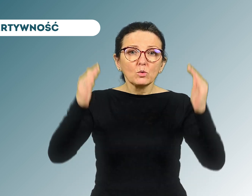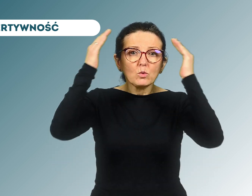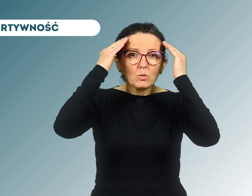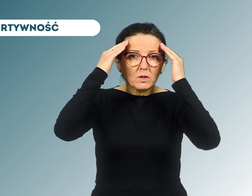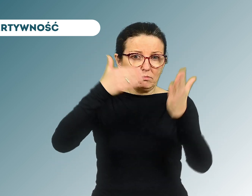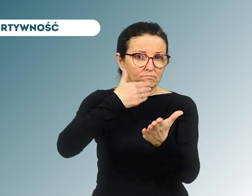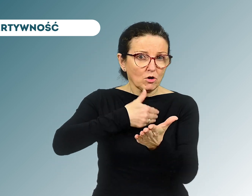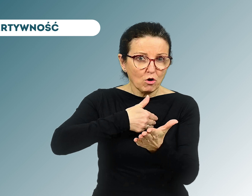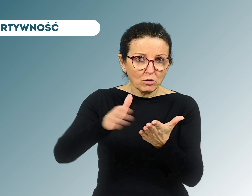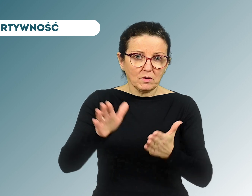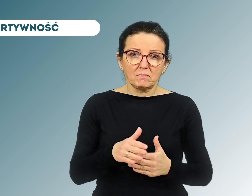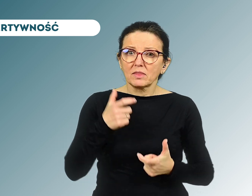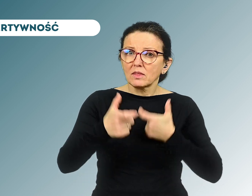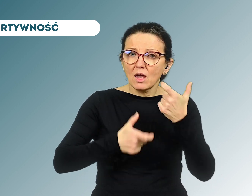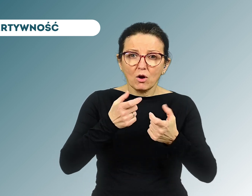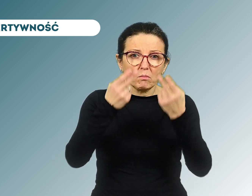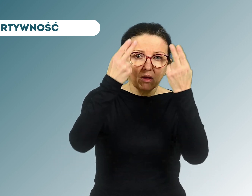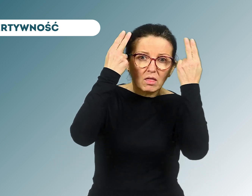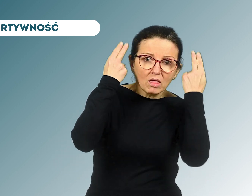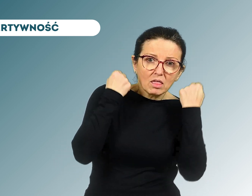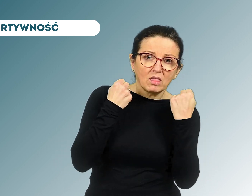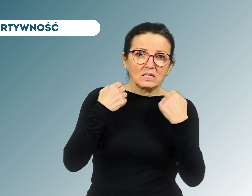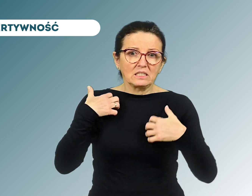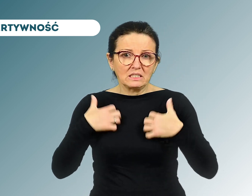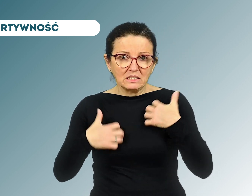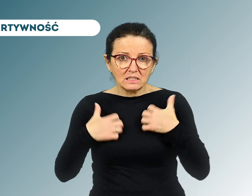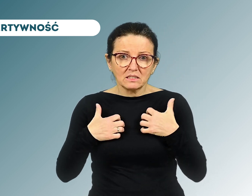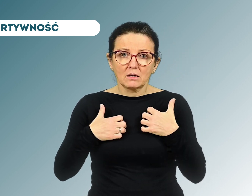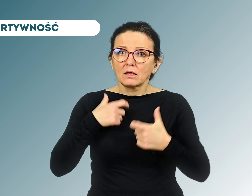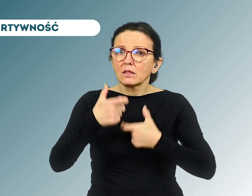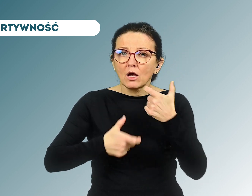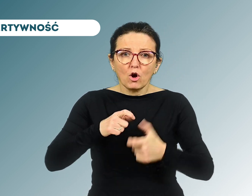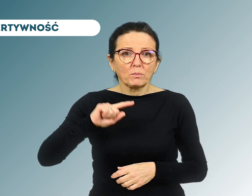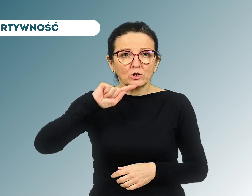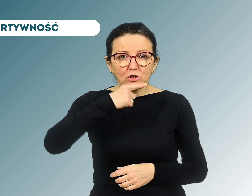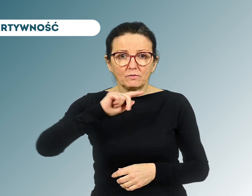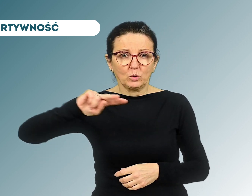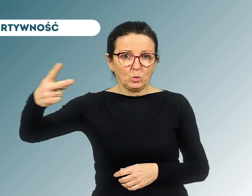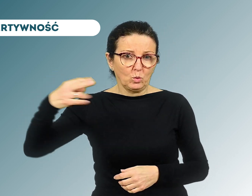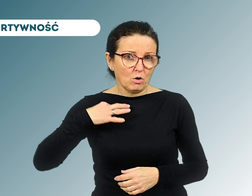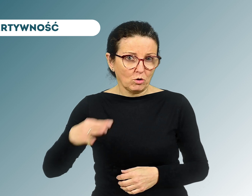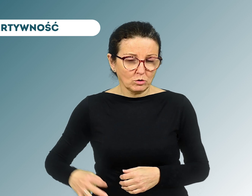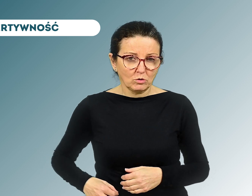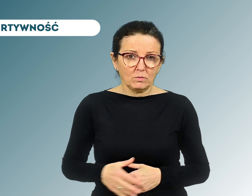umiejętność odmawiania w sposób nieuległy, bez tonu agresji, niekrzywdzenia innych,